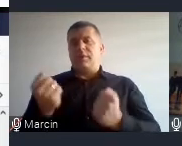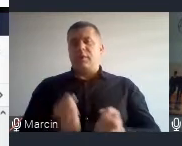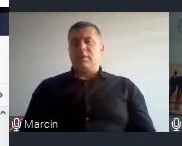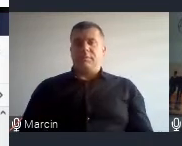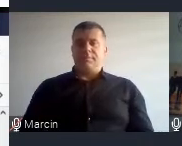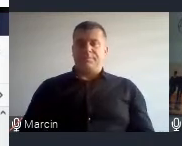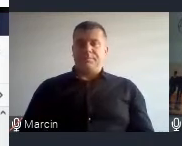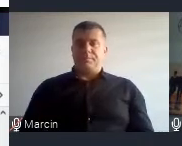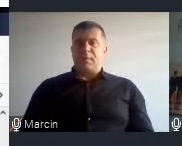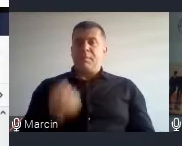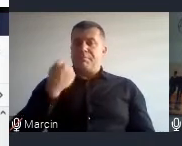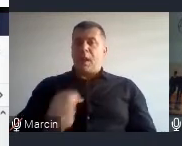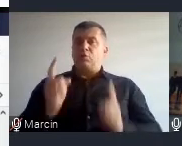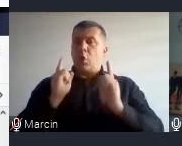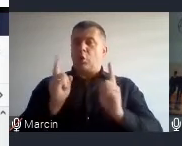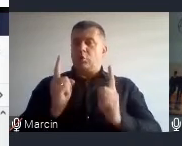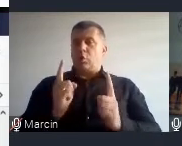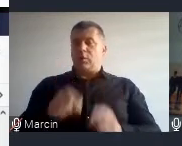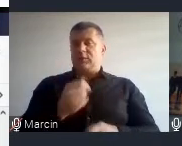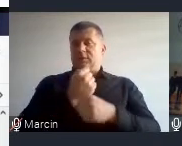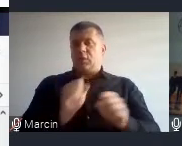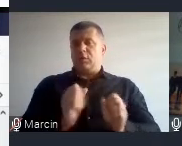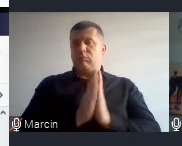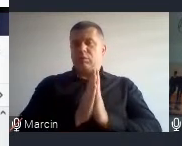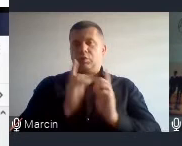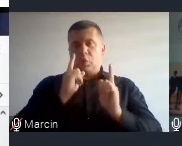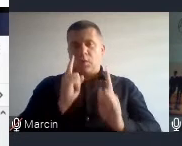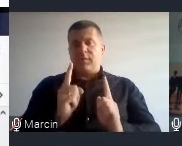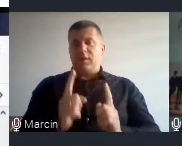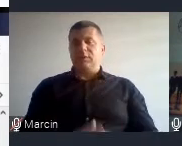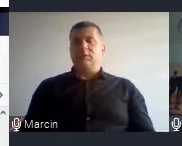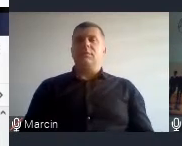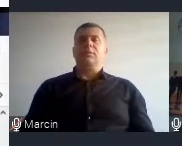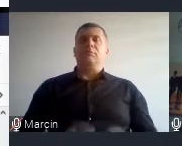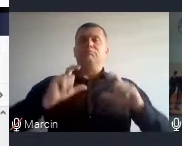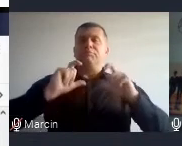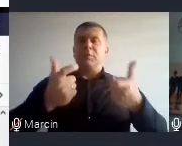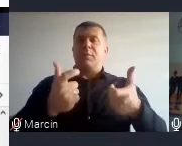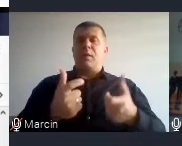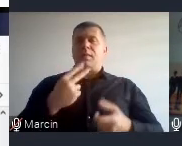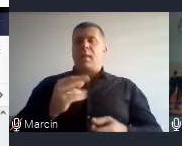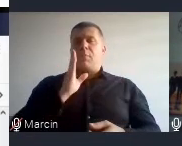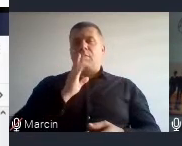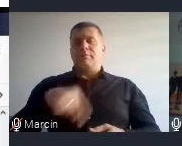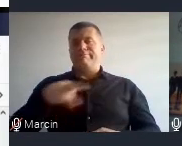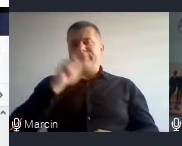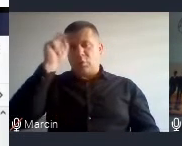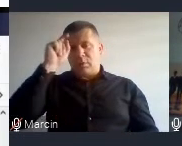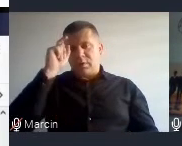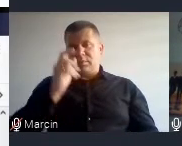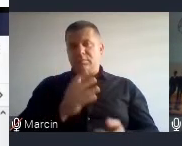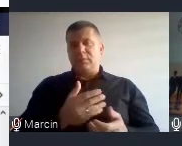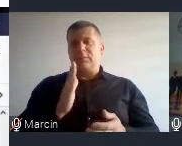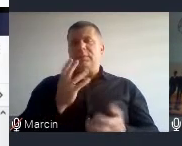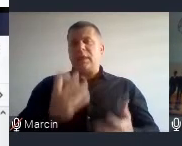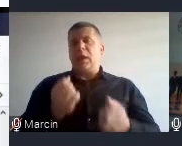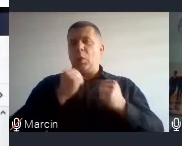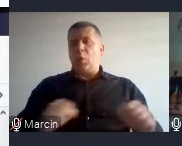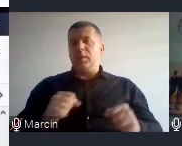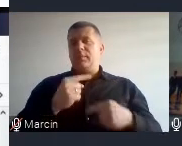Więc bardzo ostrożnie z tymi zwolnieniami, proszę uważać, żeby przypadkiem nie narazić się przez chęć uniknięcia procedur.